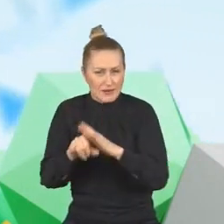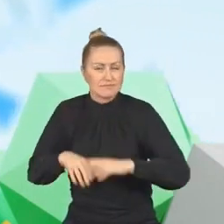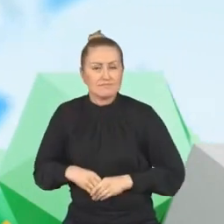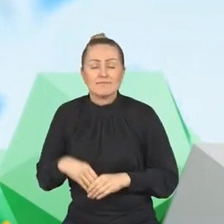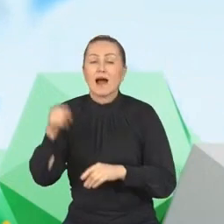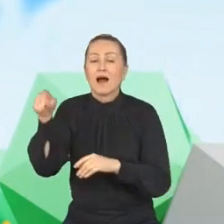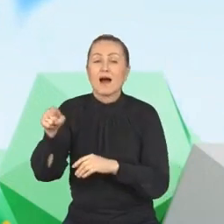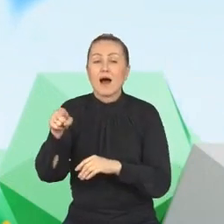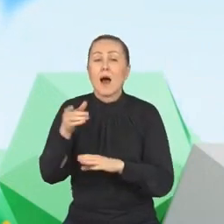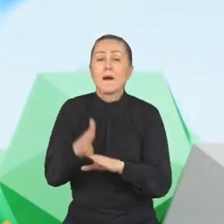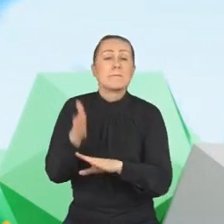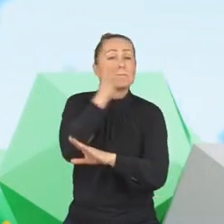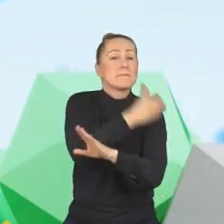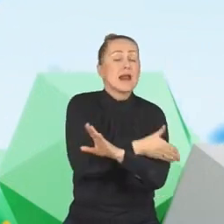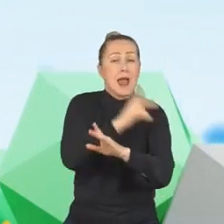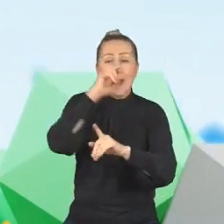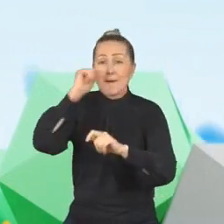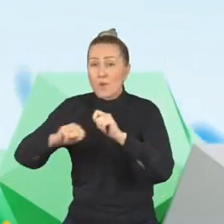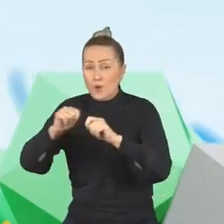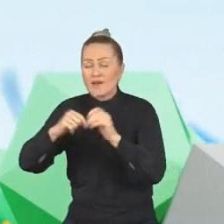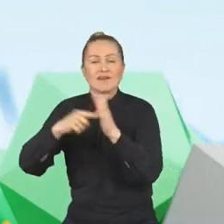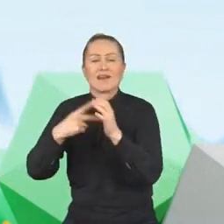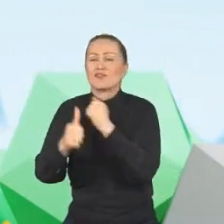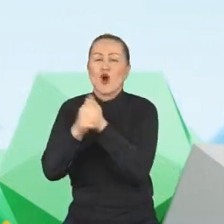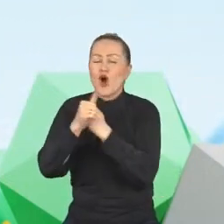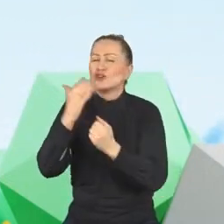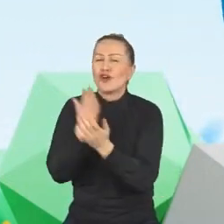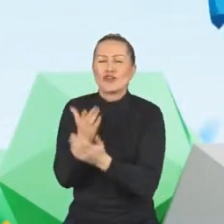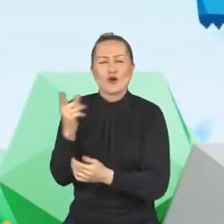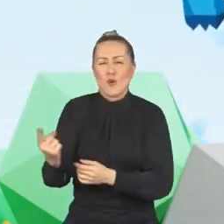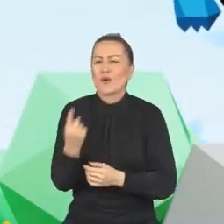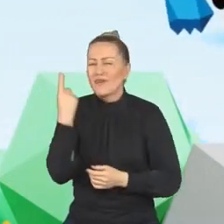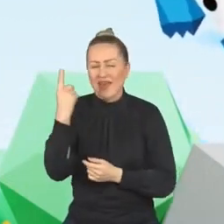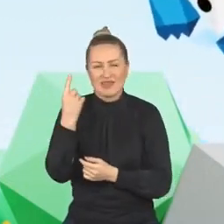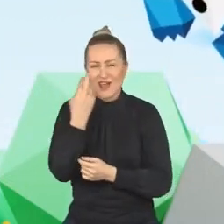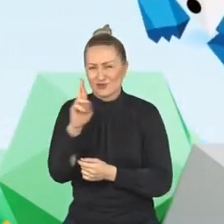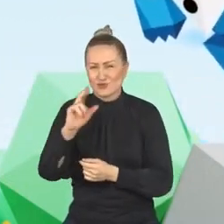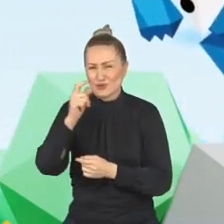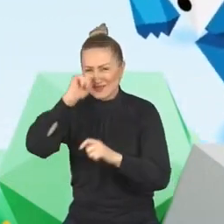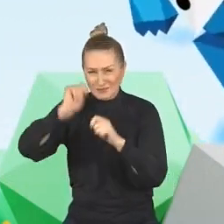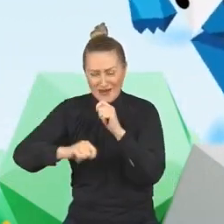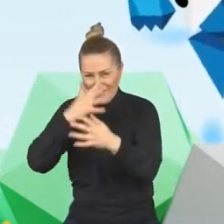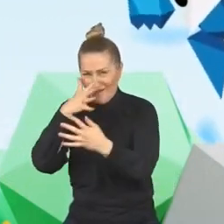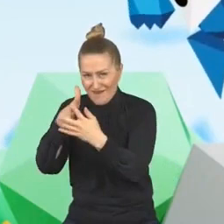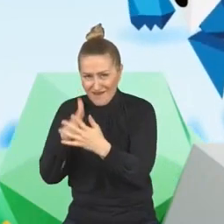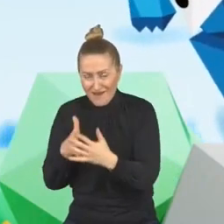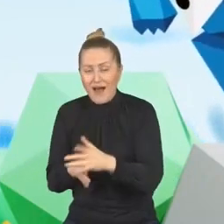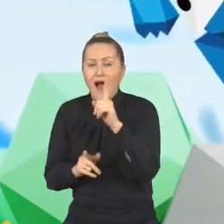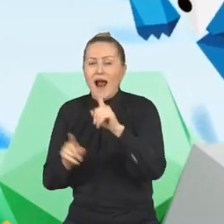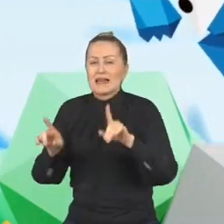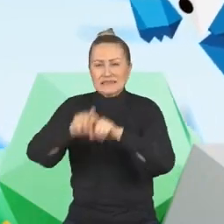w prebunkingu znaczenie ma nie jakaś jedna pojedyncza teza, którą poddajemy weryfikacji, ale całe spektrum technik manipulacji,